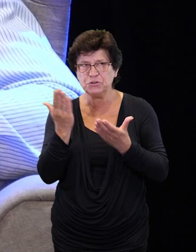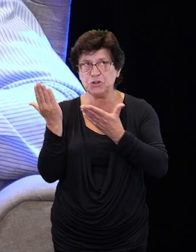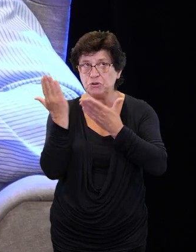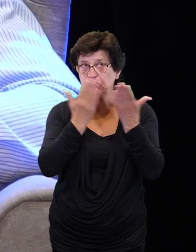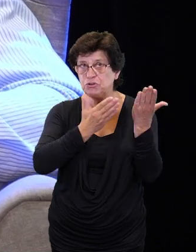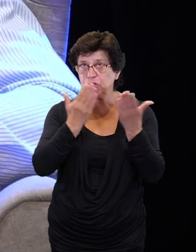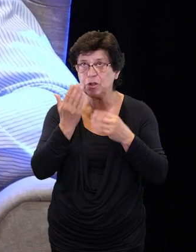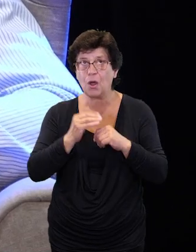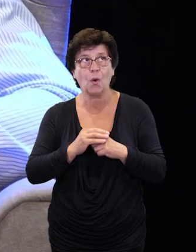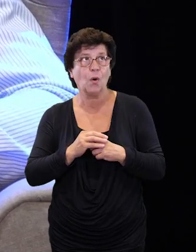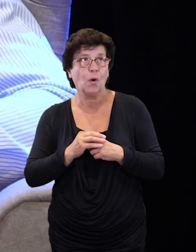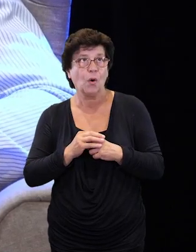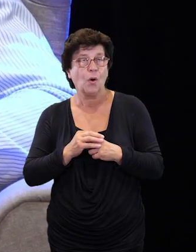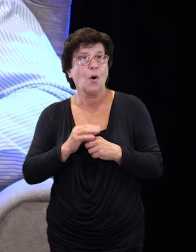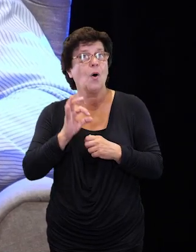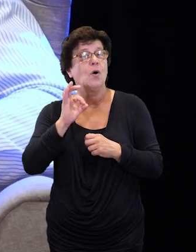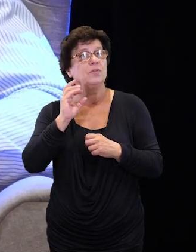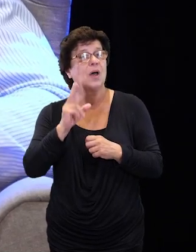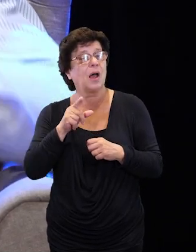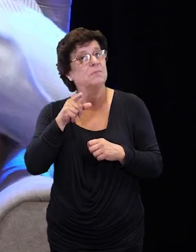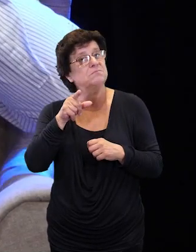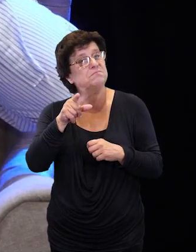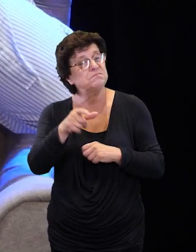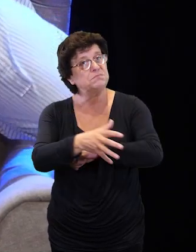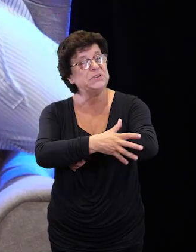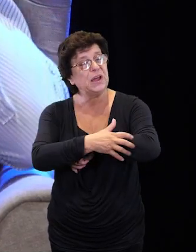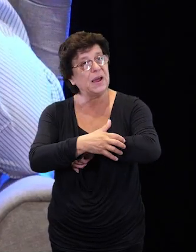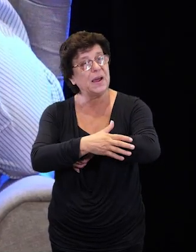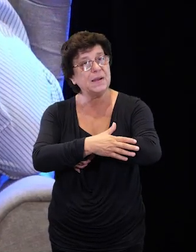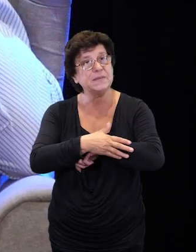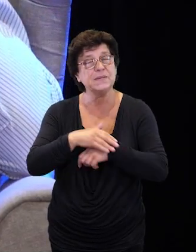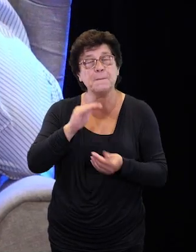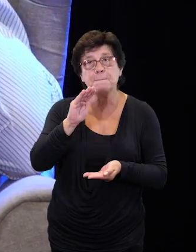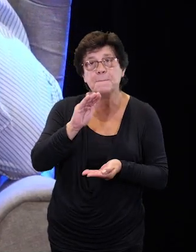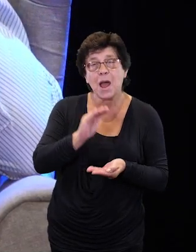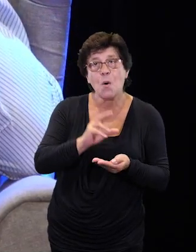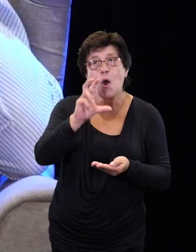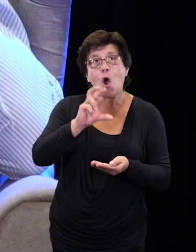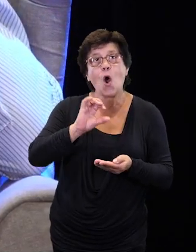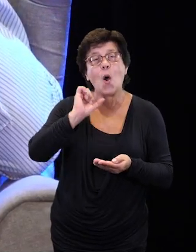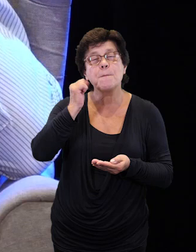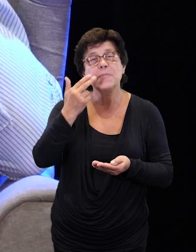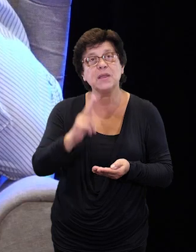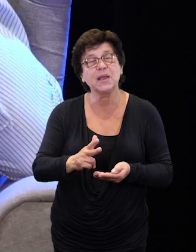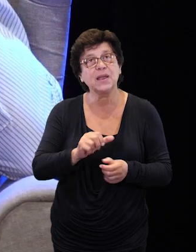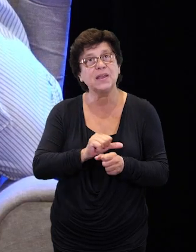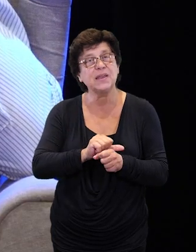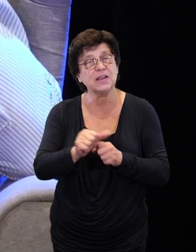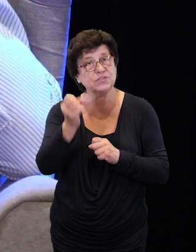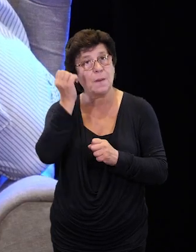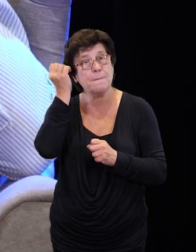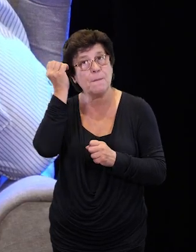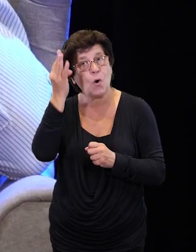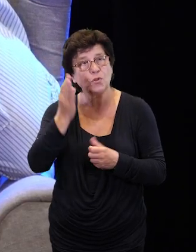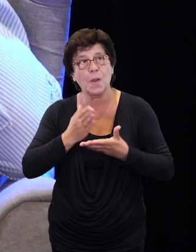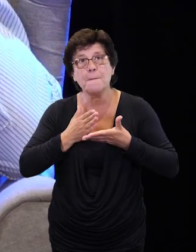"No tak, ten bezbronny mały chomik jednocześnie ma świetny umysł i pomaga ludziom, pomaga tym innym zwierzątkom,